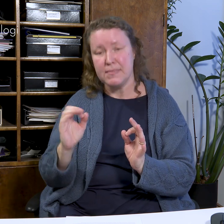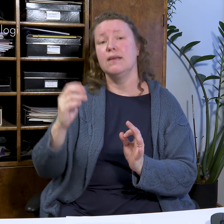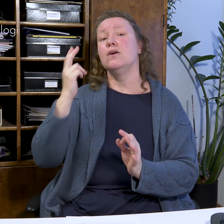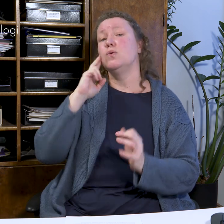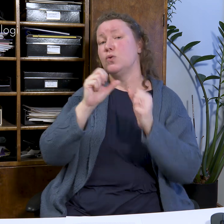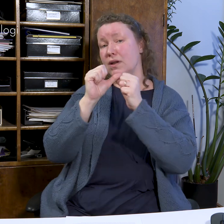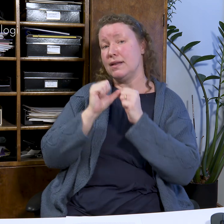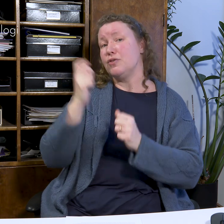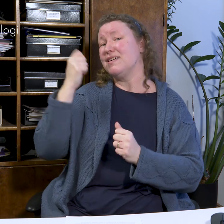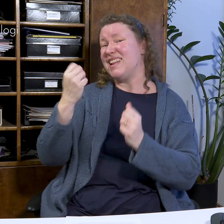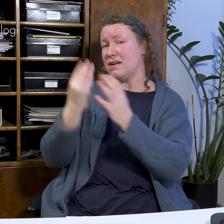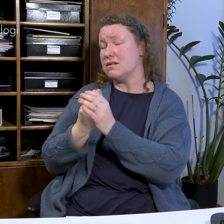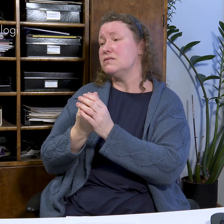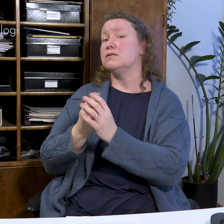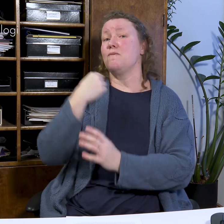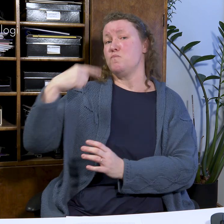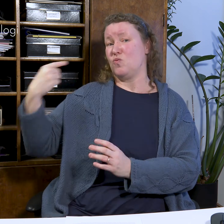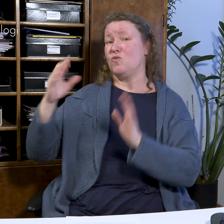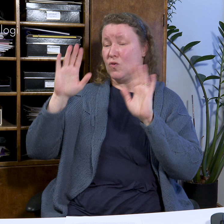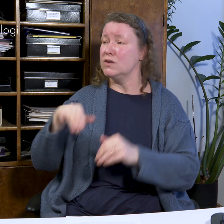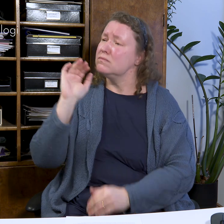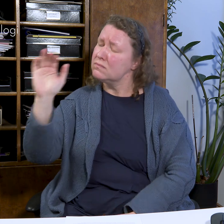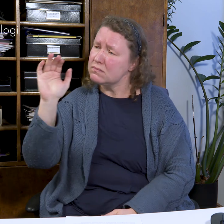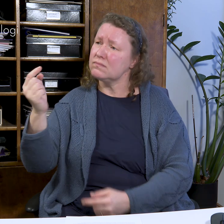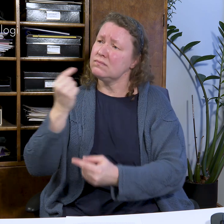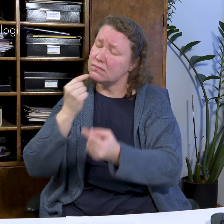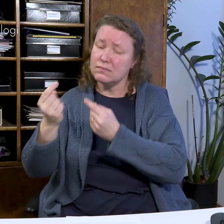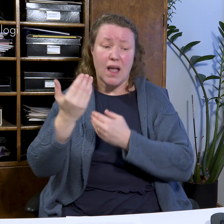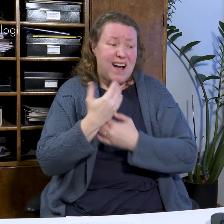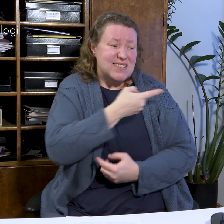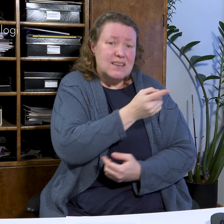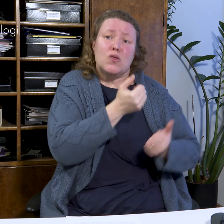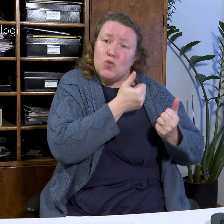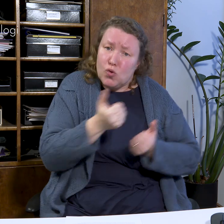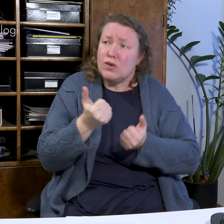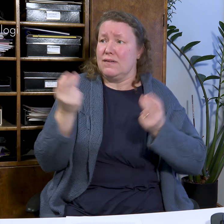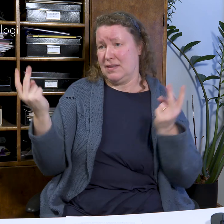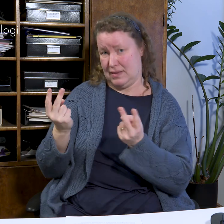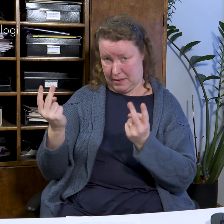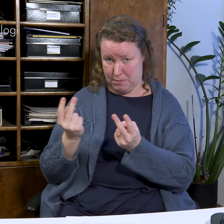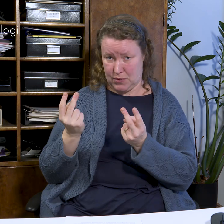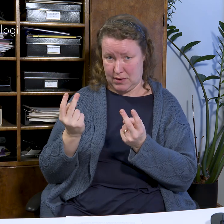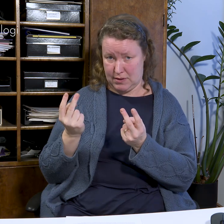Kuurojen Liitto ilmaissut tämän toiveen Kelalle jo vuosien ajan.